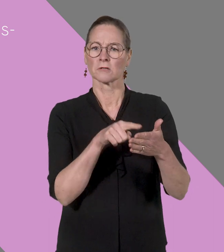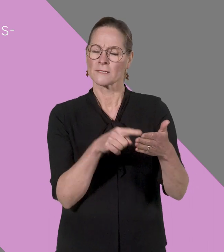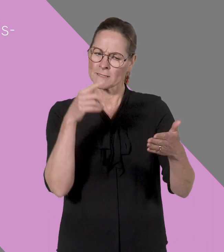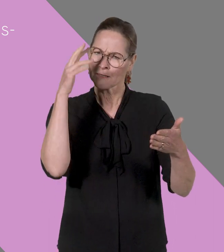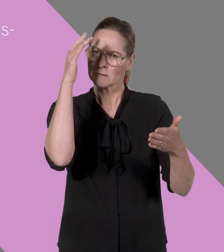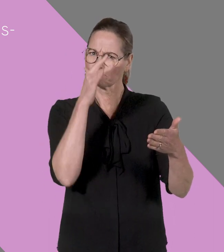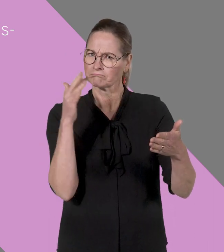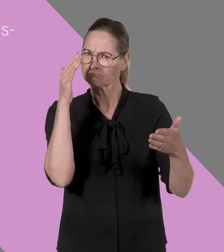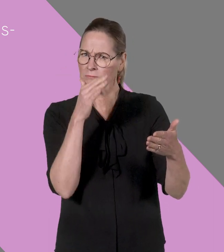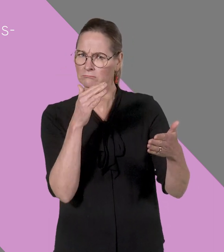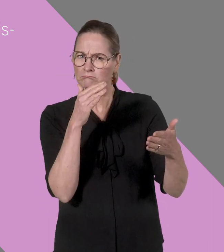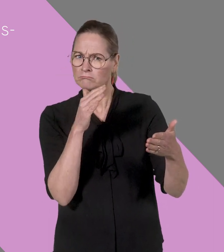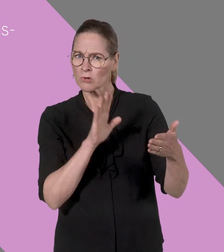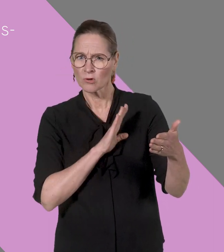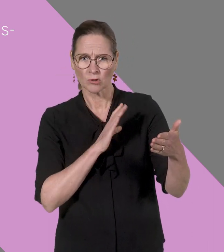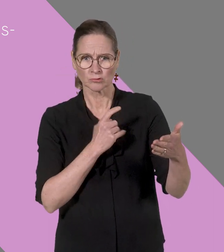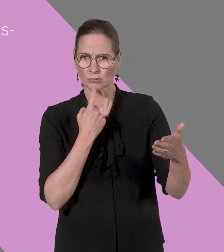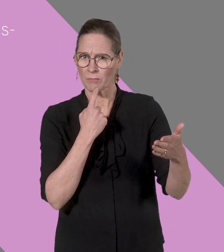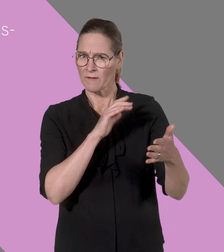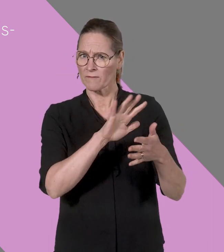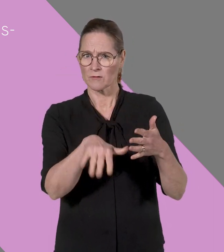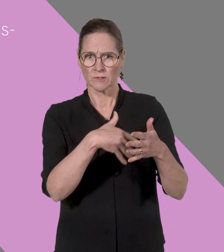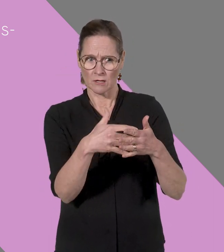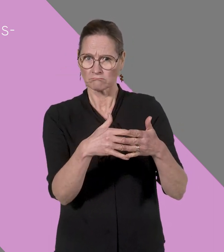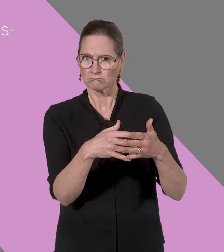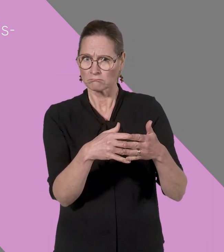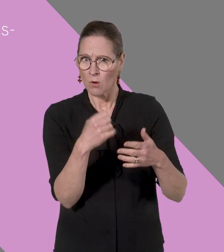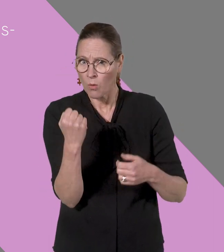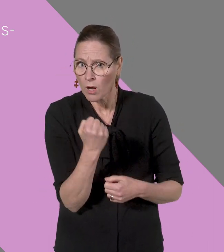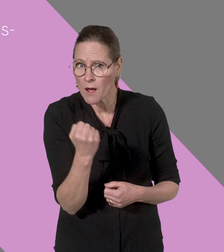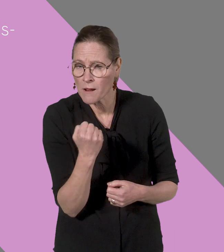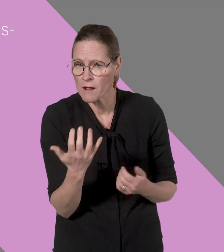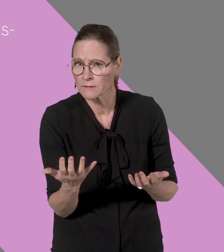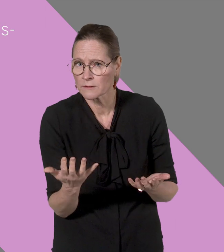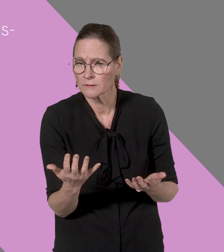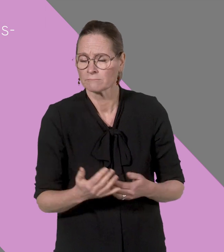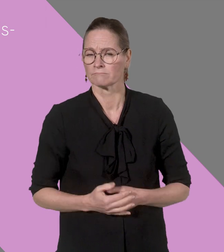jossa pohditaan, onko suomalainen viittomakieli uhanalainen.